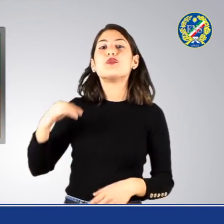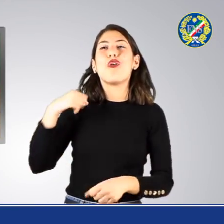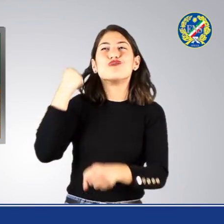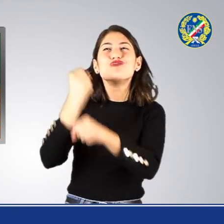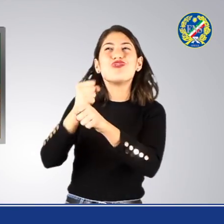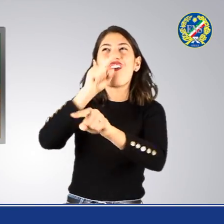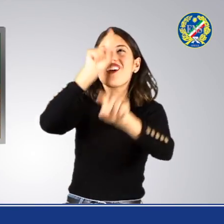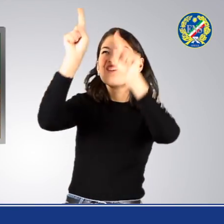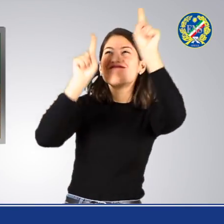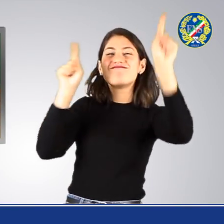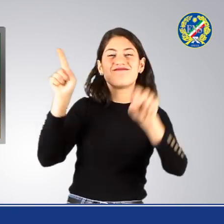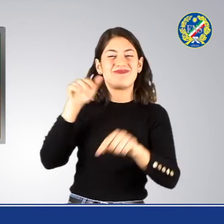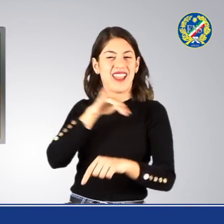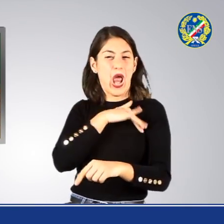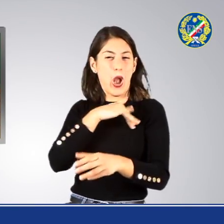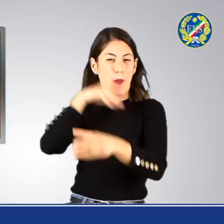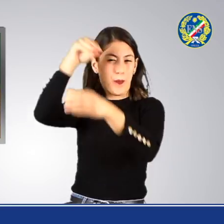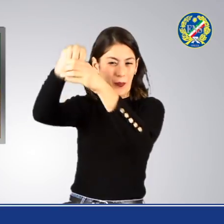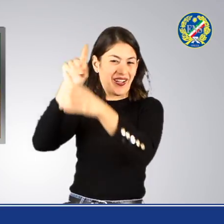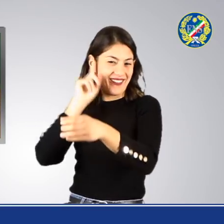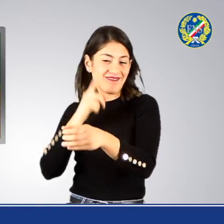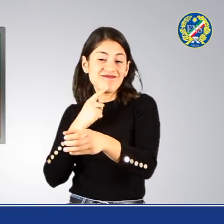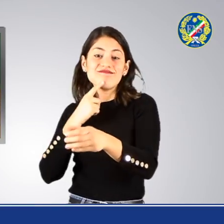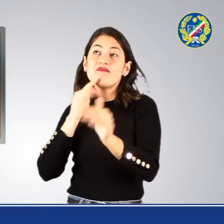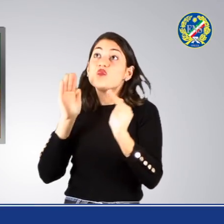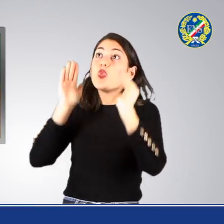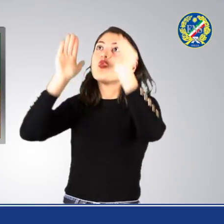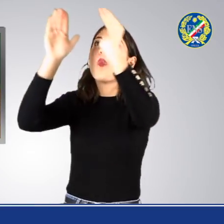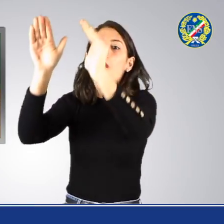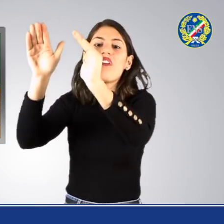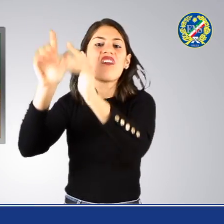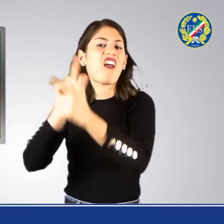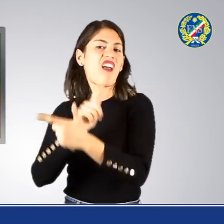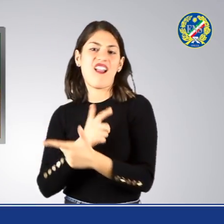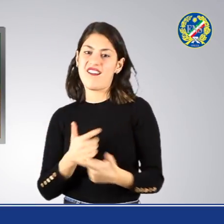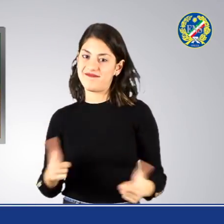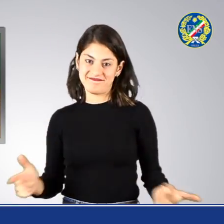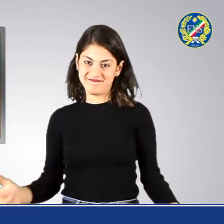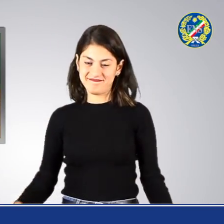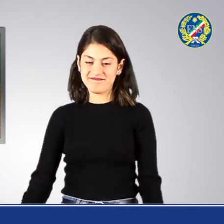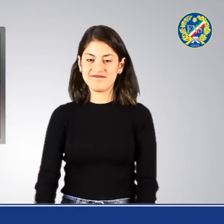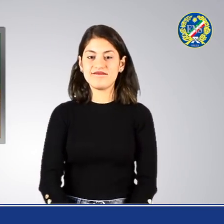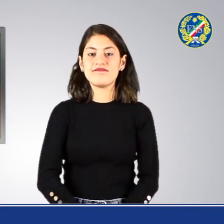alla tutela degli Istituti storici per alunni sordi.